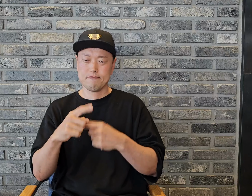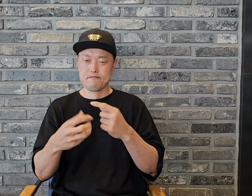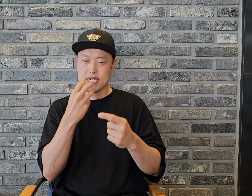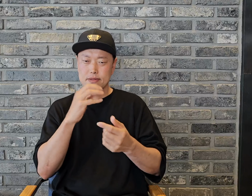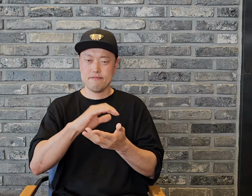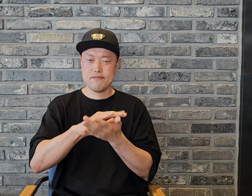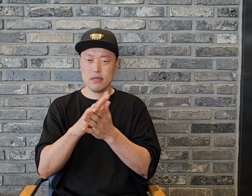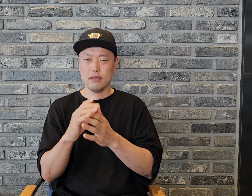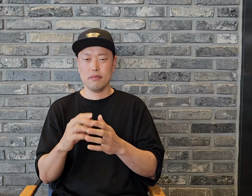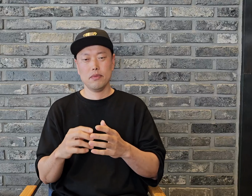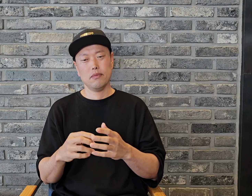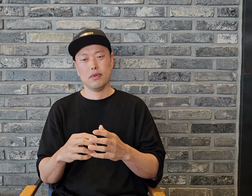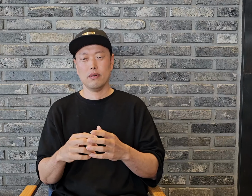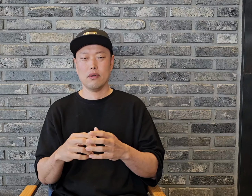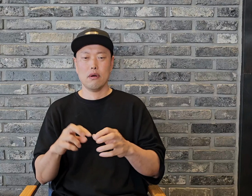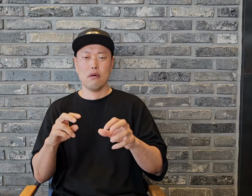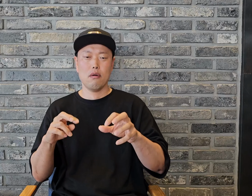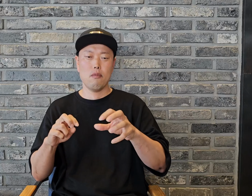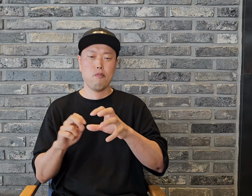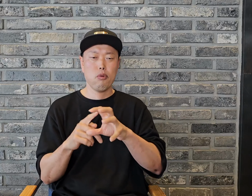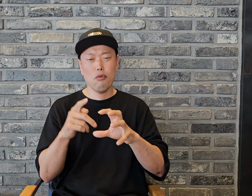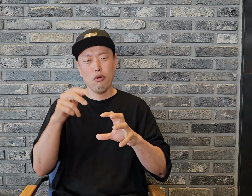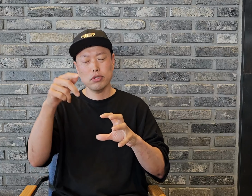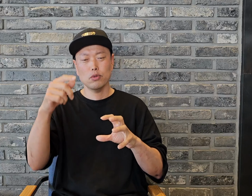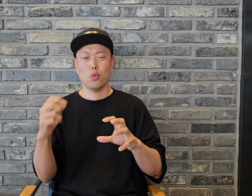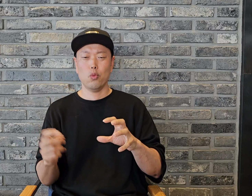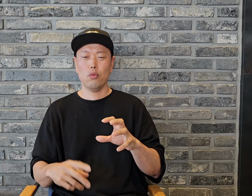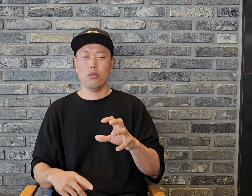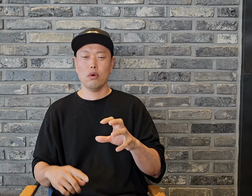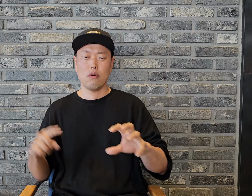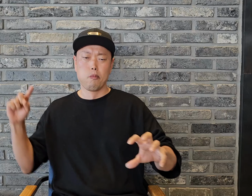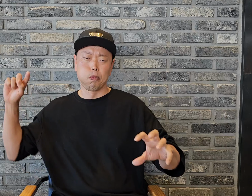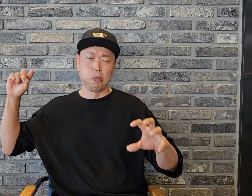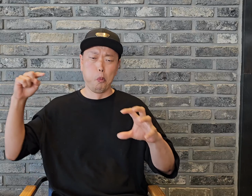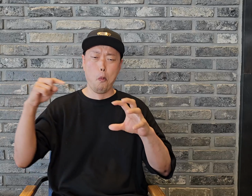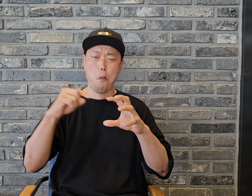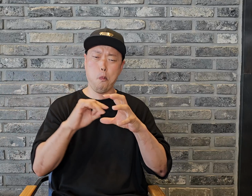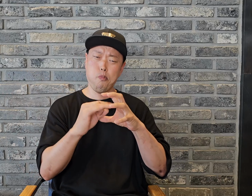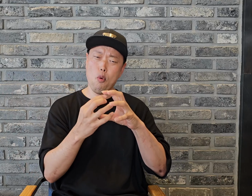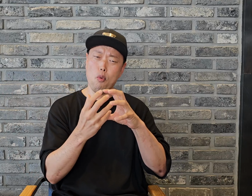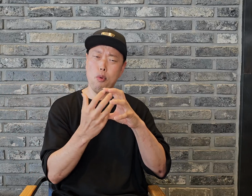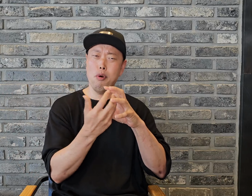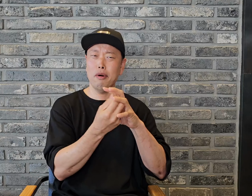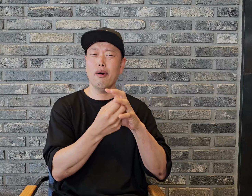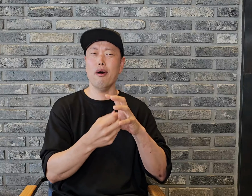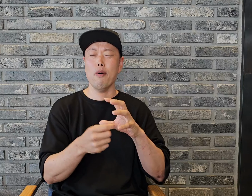이렇게도 해보고 저렇게도 해보고